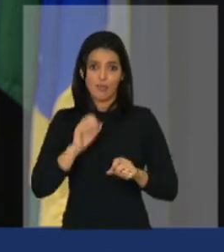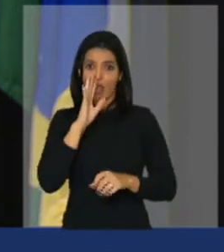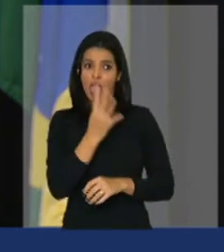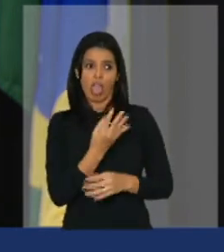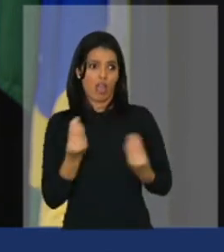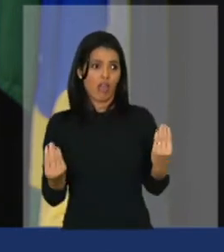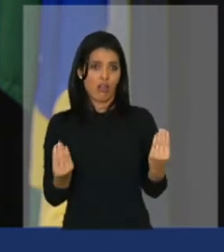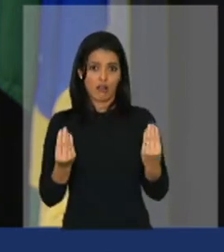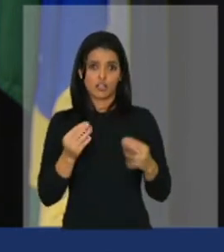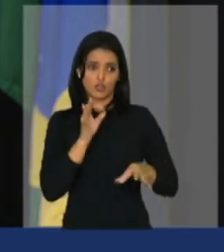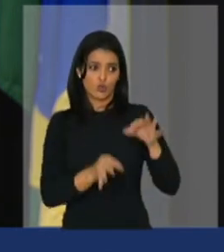REPRESENTANTES ELEITOS, E DIRETAMENTE NOS TERMOS DESSA